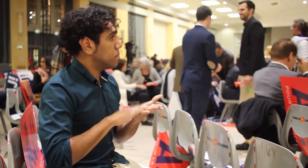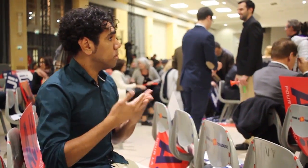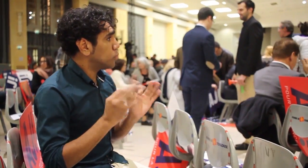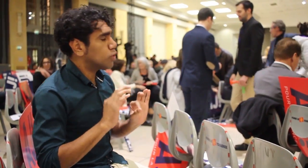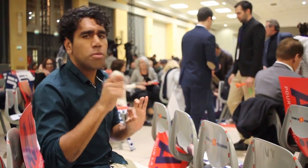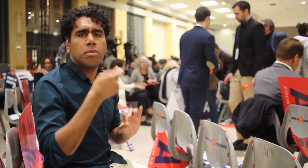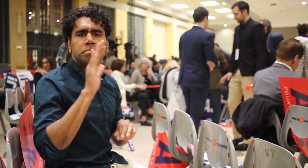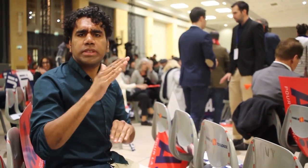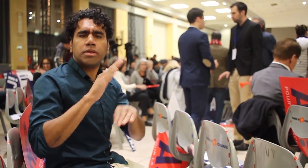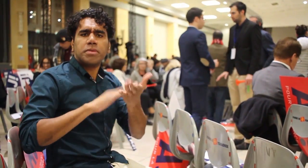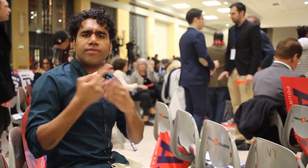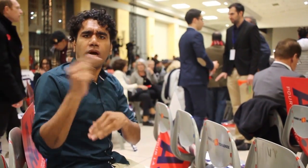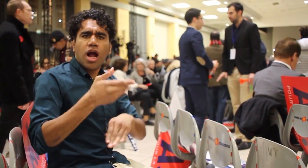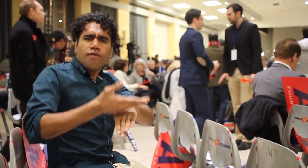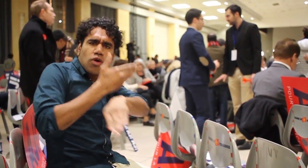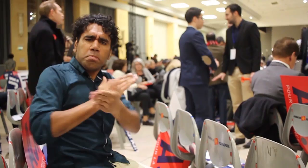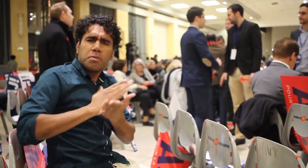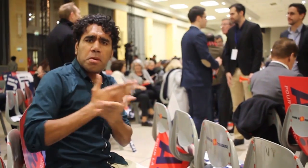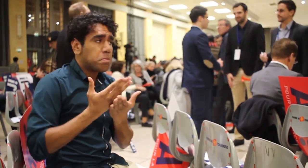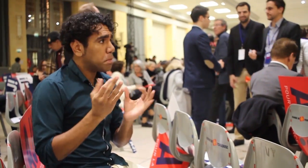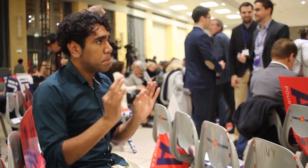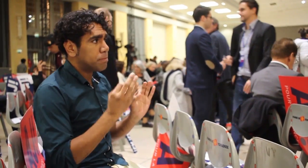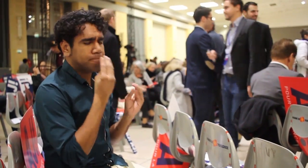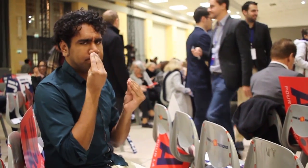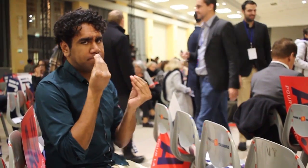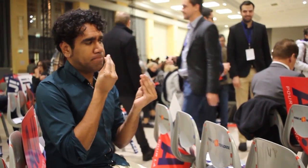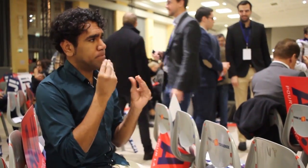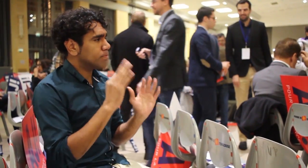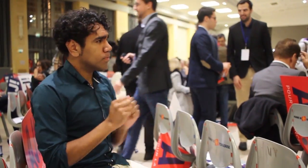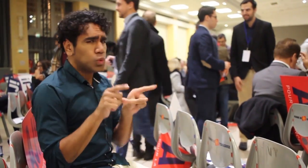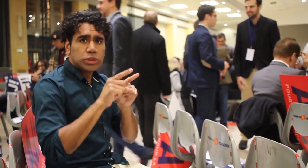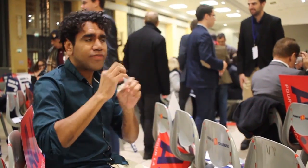Pas d’interprète… En général les interprètes arrivent en avance pour se préparer J’ai l’impression qu’il n’y en aura pas ce soir…